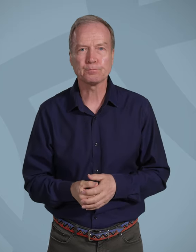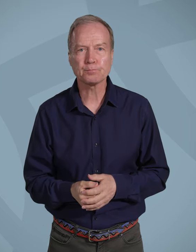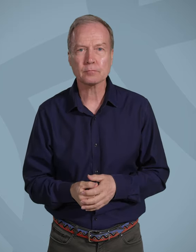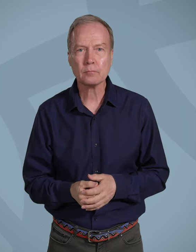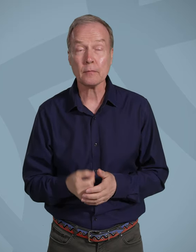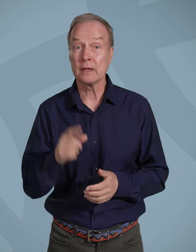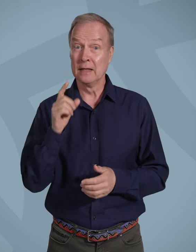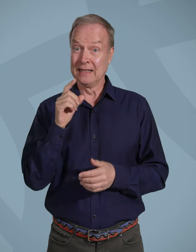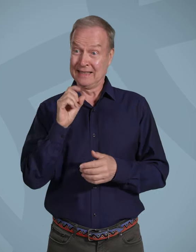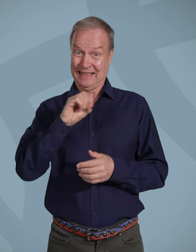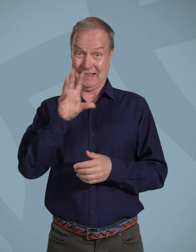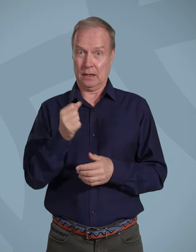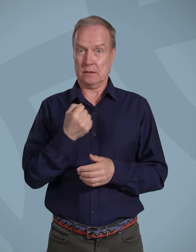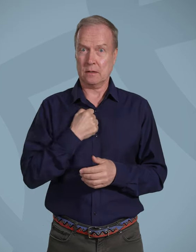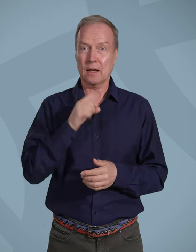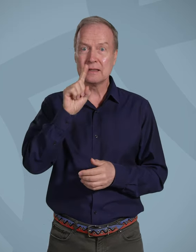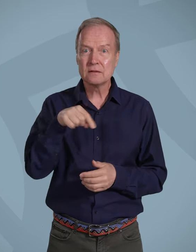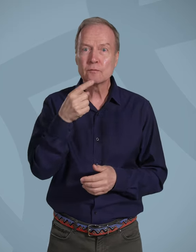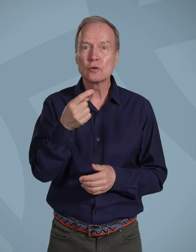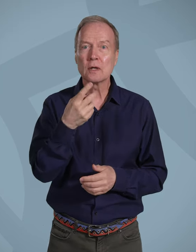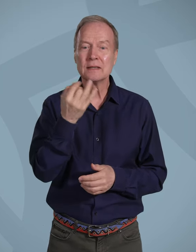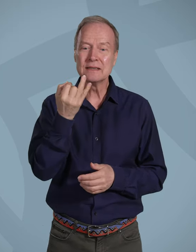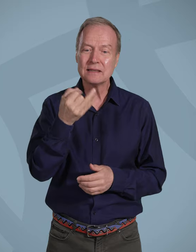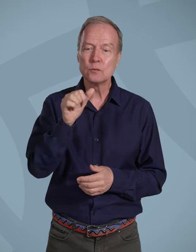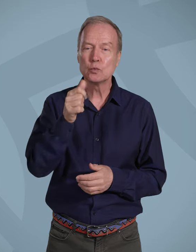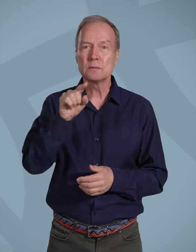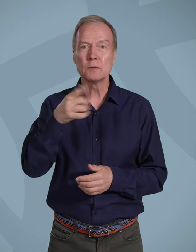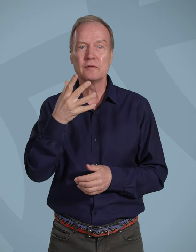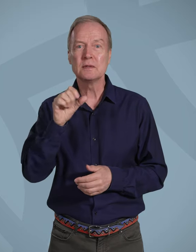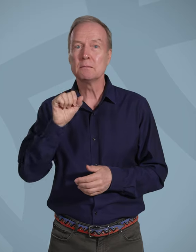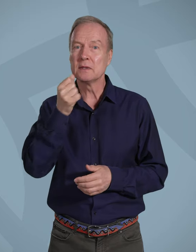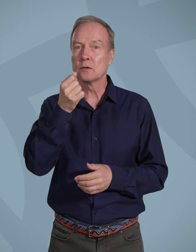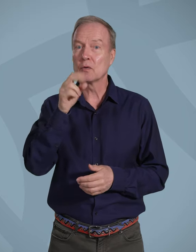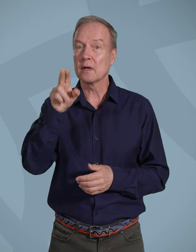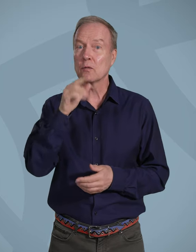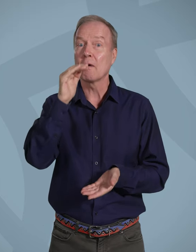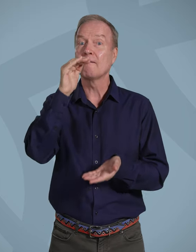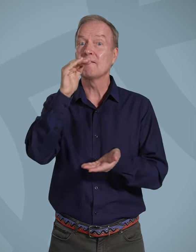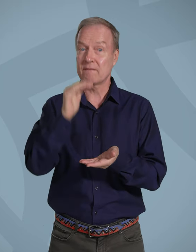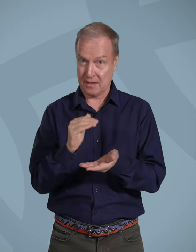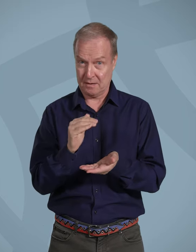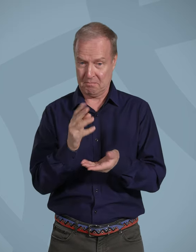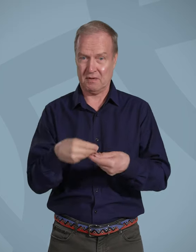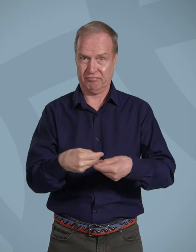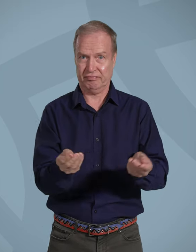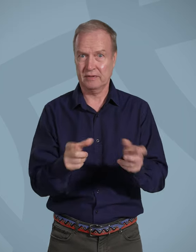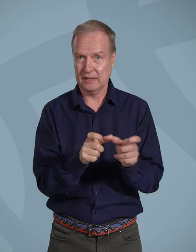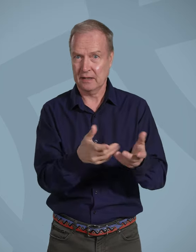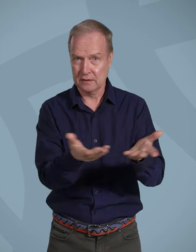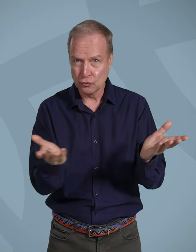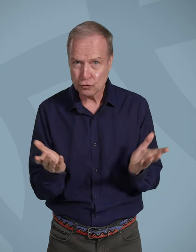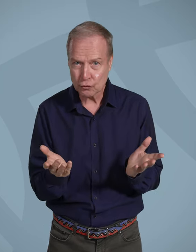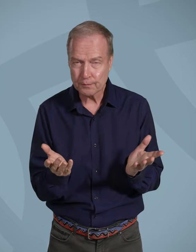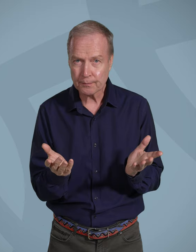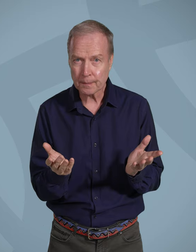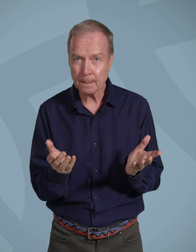STEA saa ensi vuonna 79,5 miljoonaa euroa vähemmän jaettavaksi järjestöille.